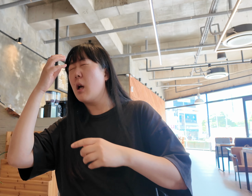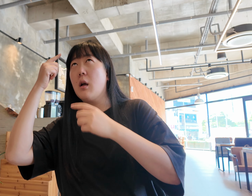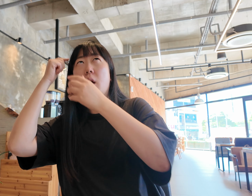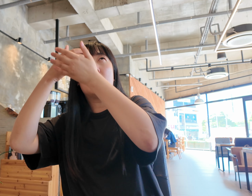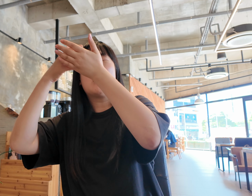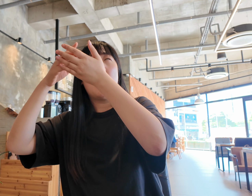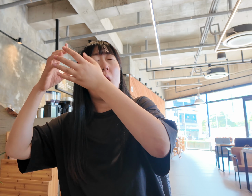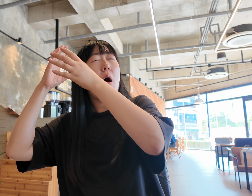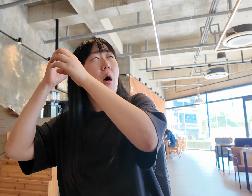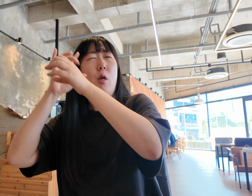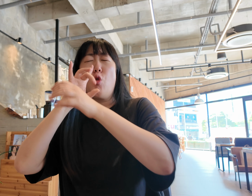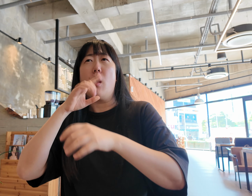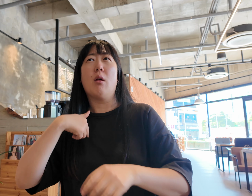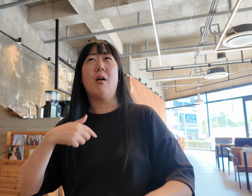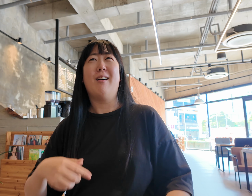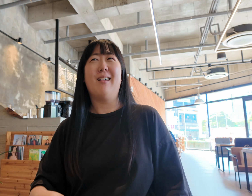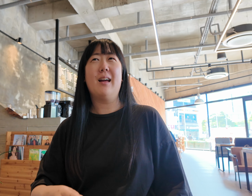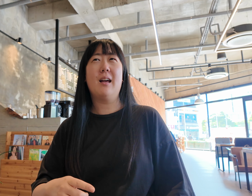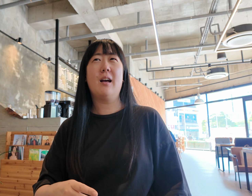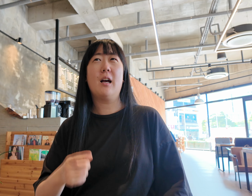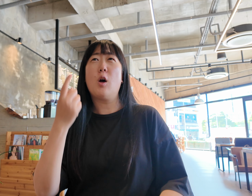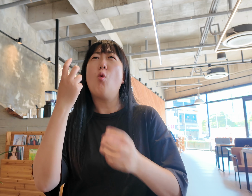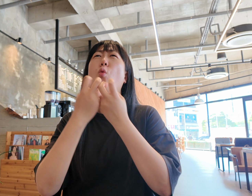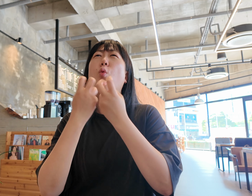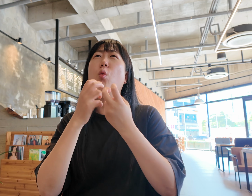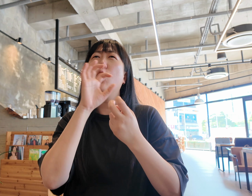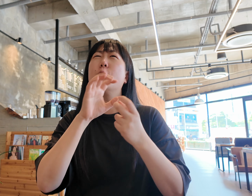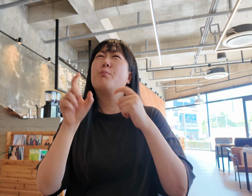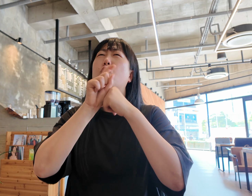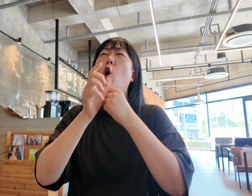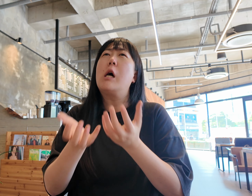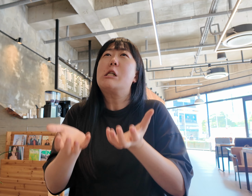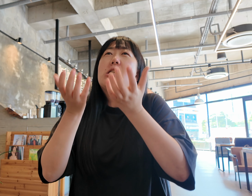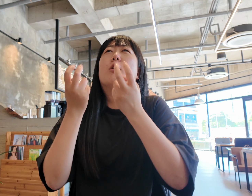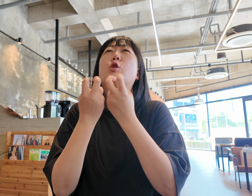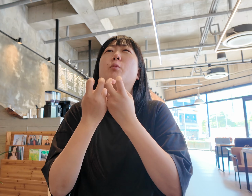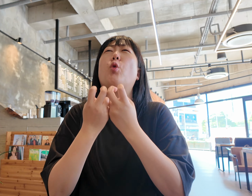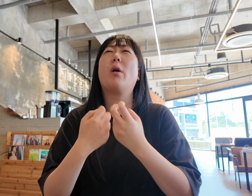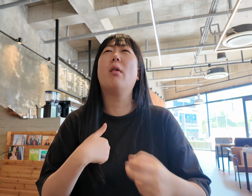하지만 시각적으로 표현하는데 한계가 있어요 더 끌어올릴 방법이 뭐가 있을까요